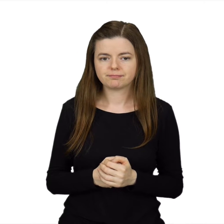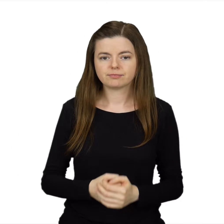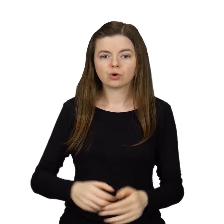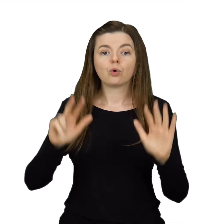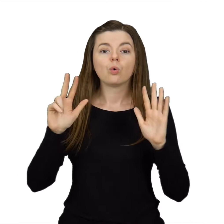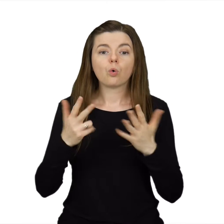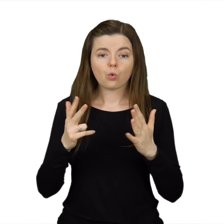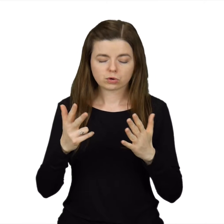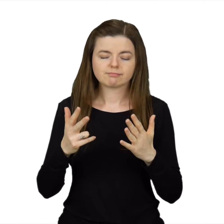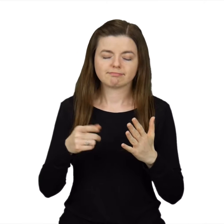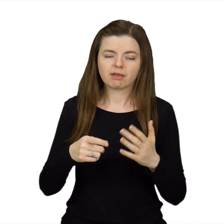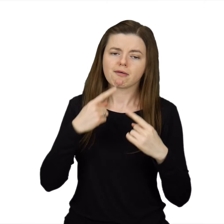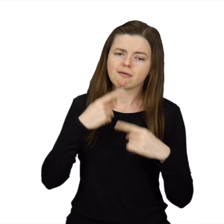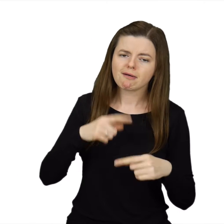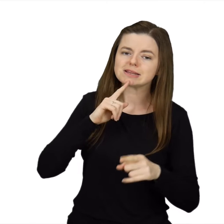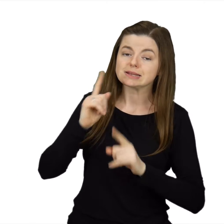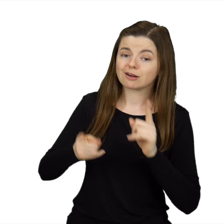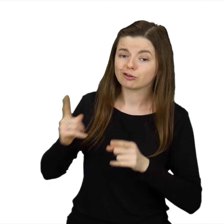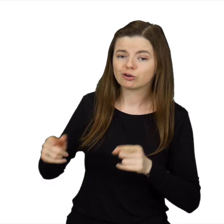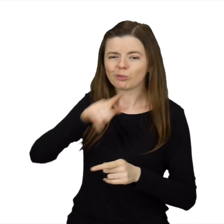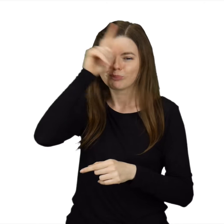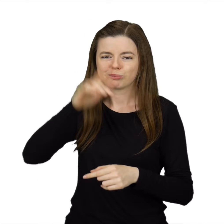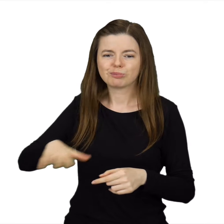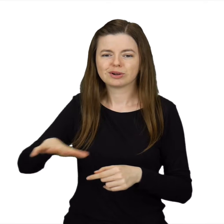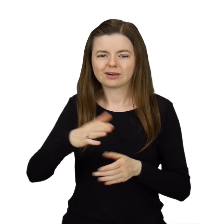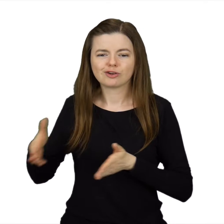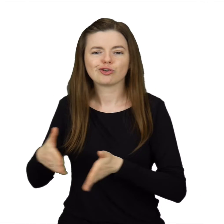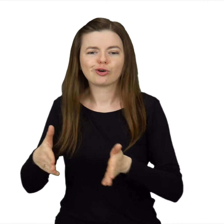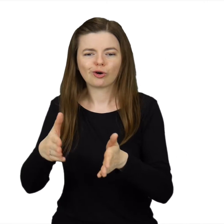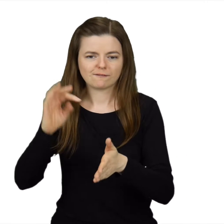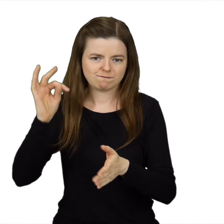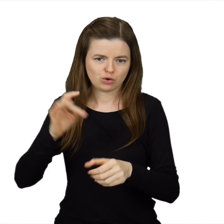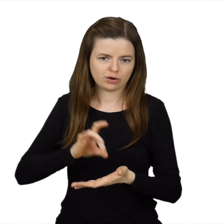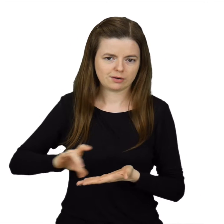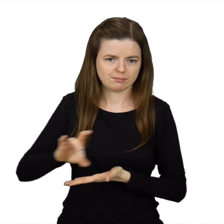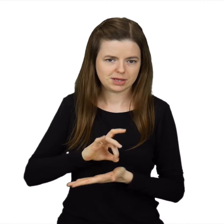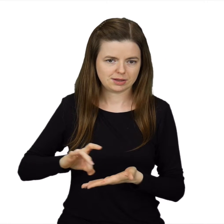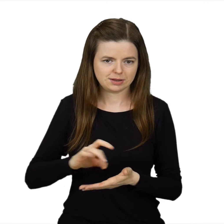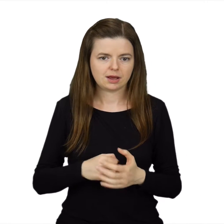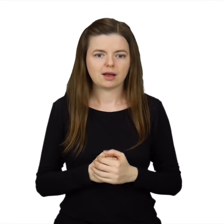zarządzanie publicznymi drogami gminnymi,